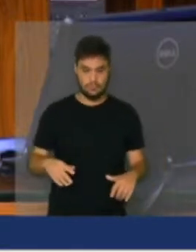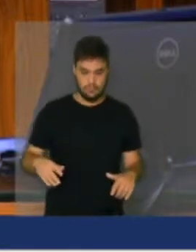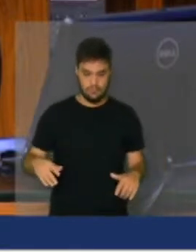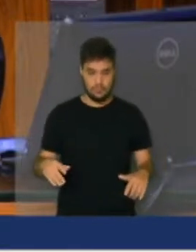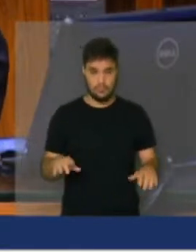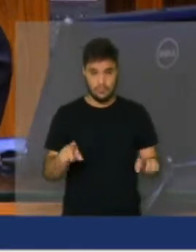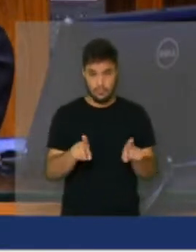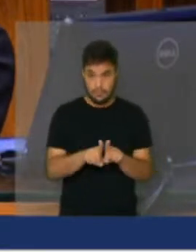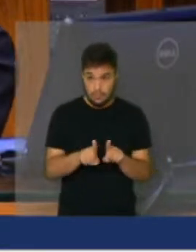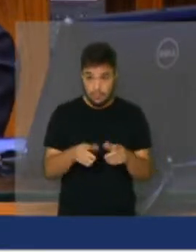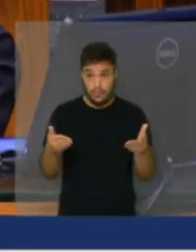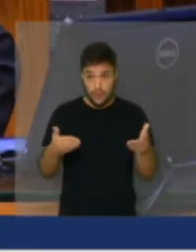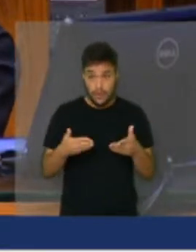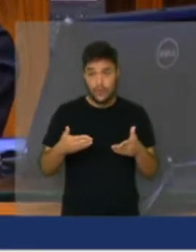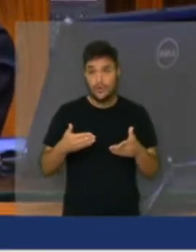DA V.EXA. ONTEM EU... EU FIZ QUESTÃO DE PUBLICAR OS